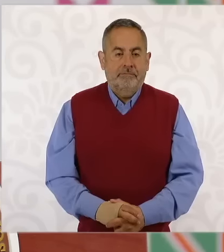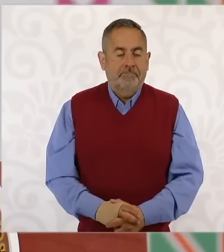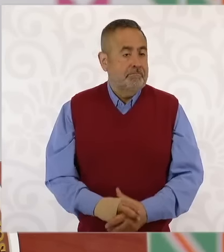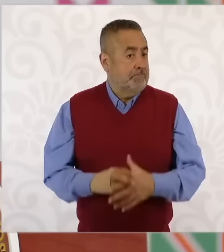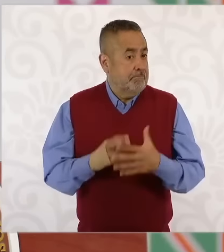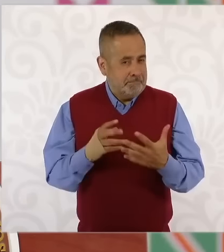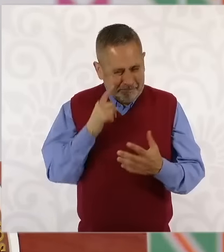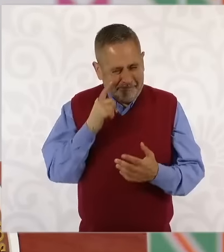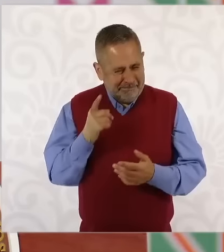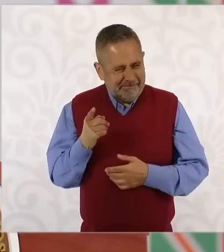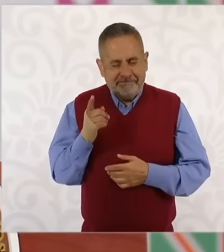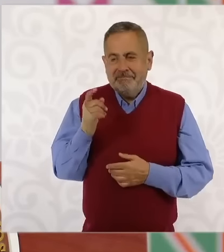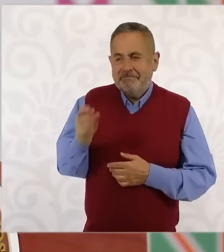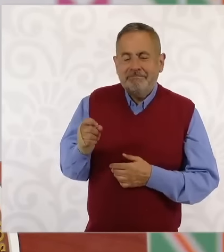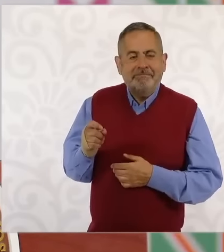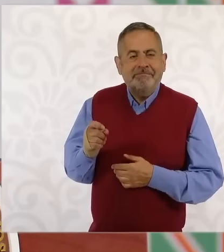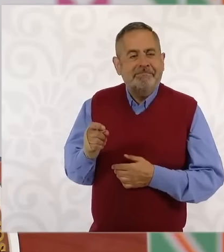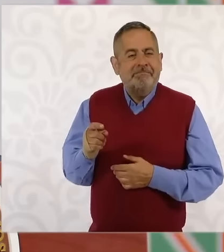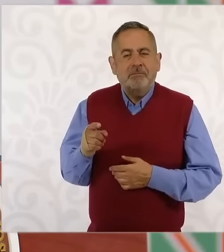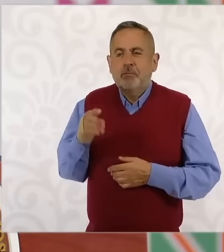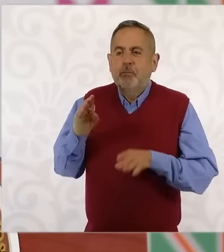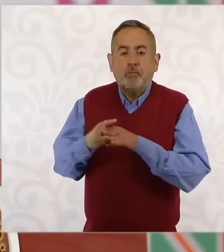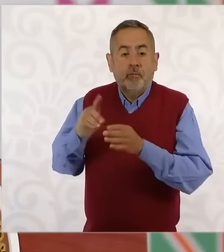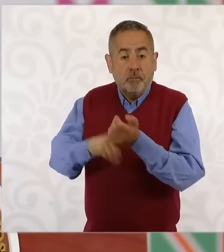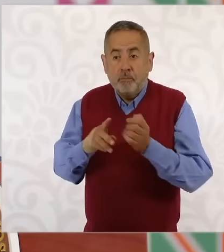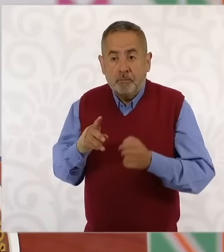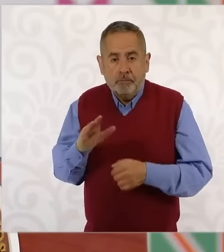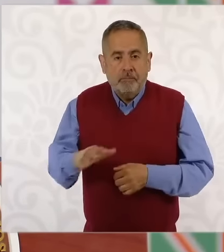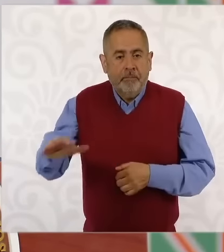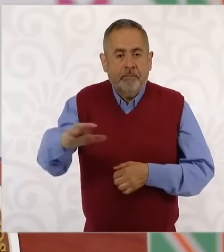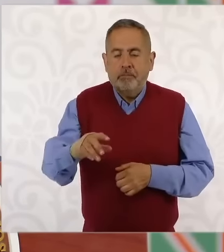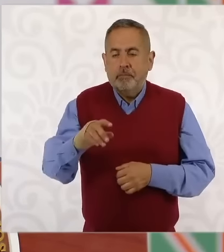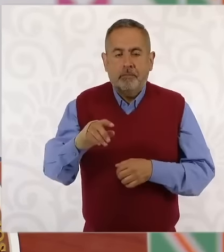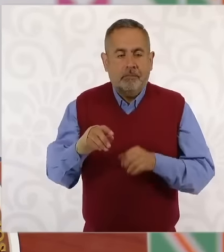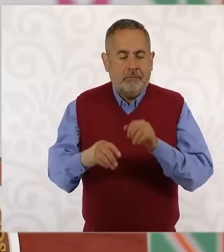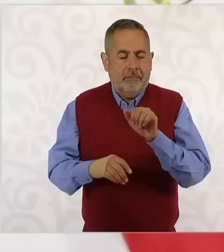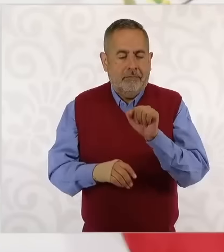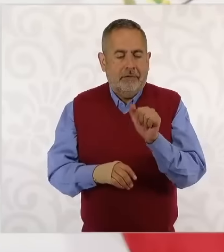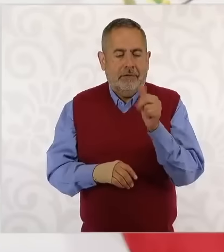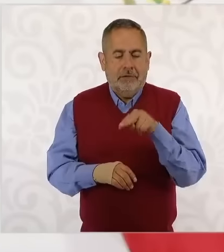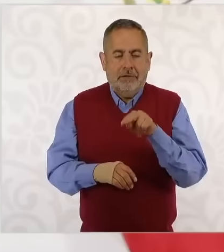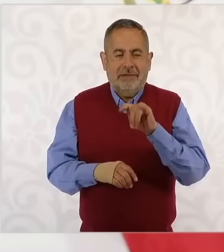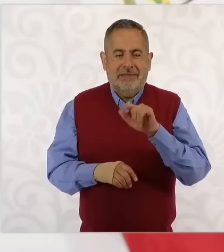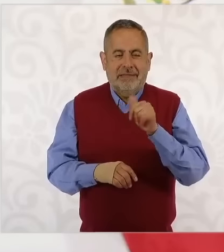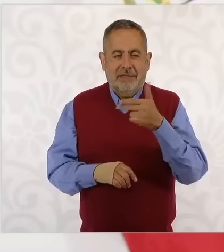nada que ver eh si estamos haciendo, ¿cómo creen que vamos a hacer promoción del voto si no somos